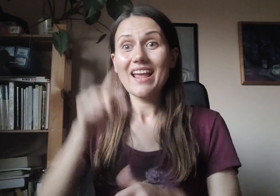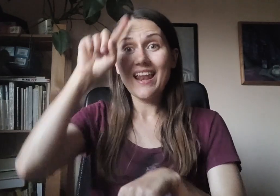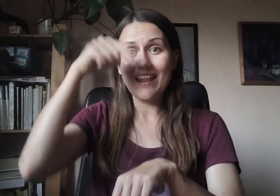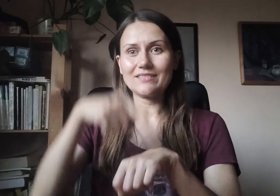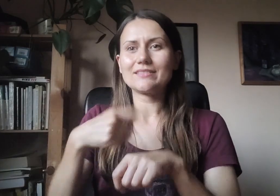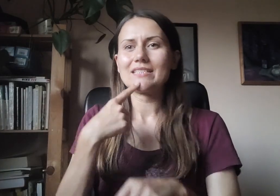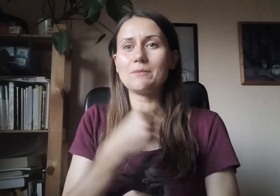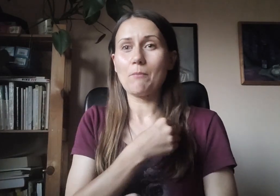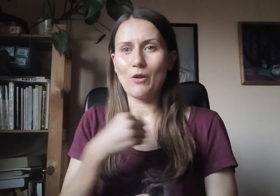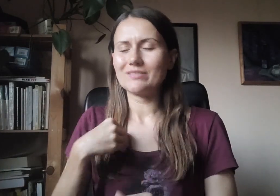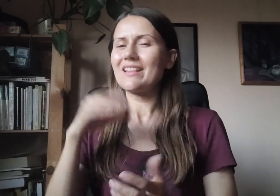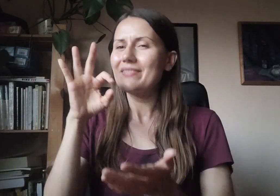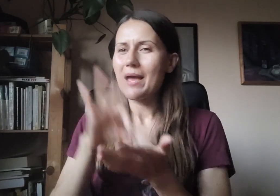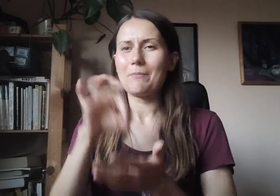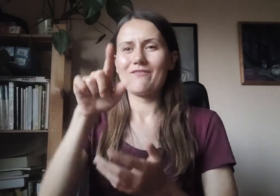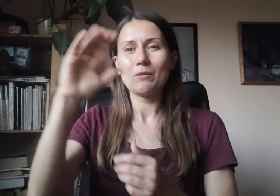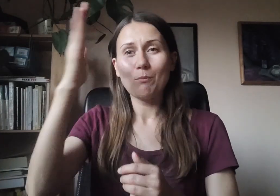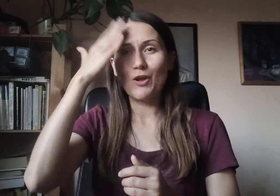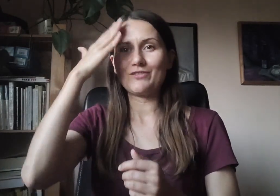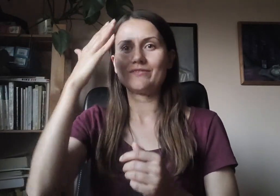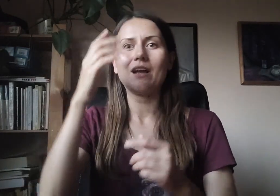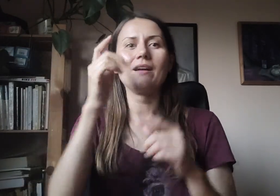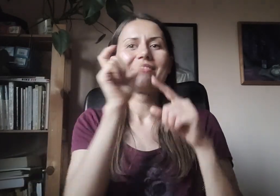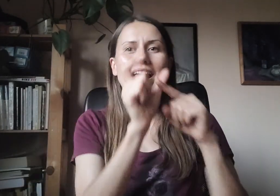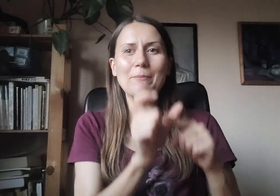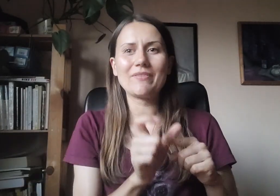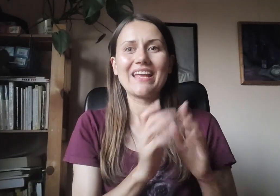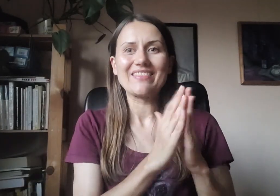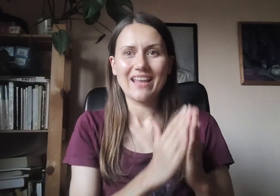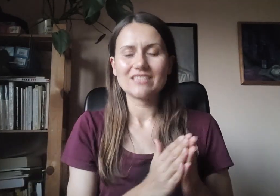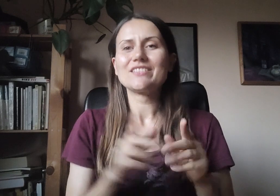Na lekcjach języka polskiego z pewnością spotkasz się z różnymi terminami literackimi